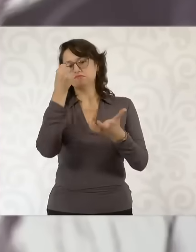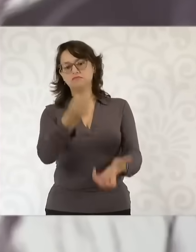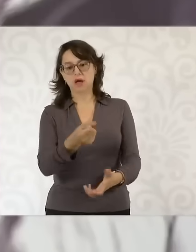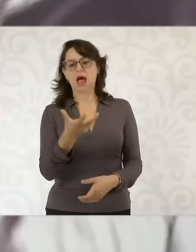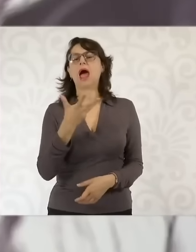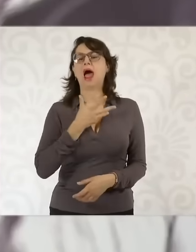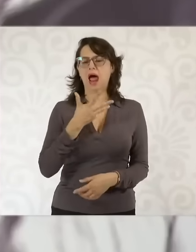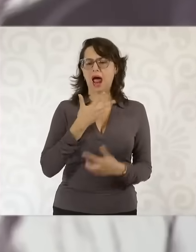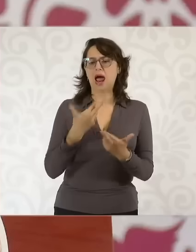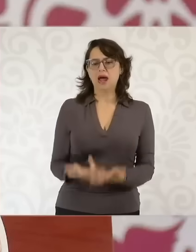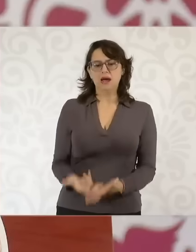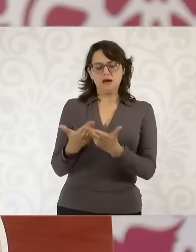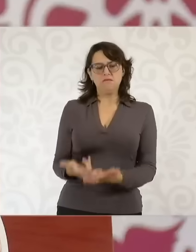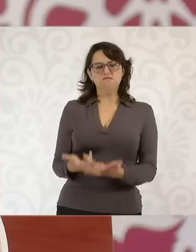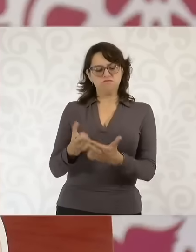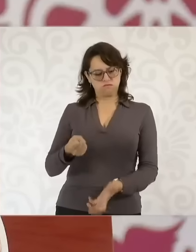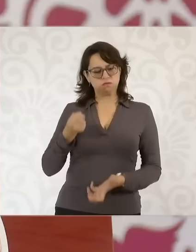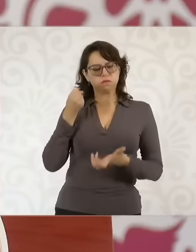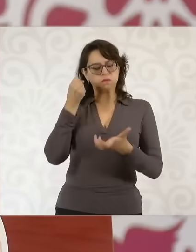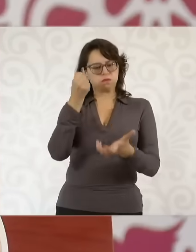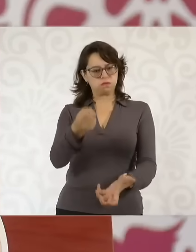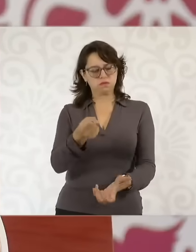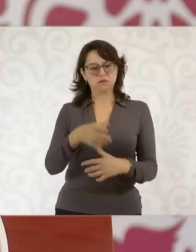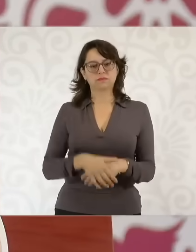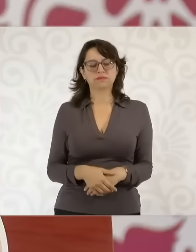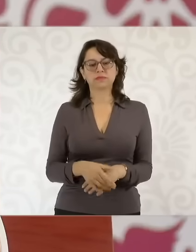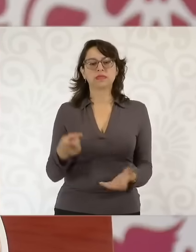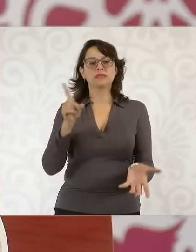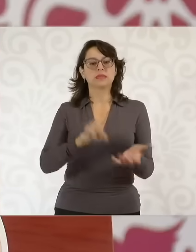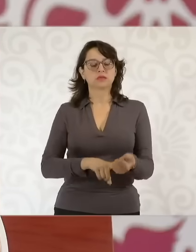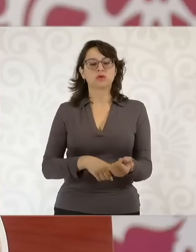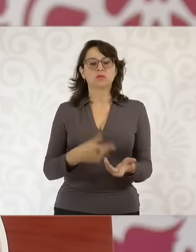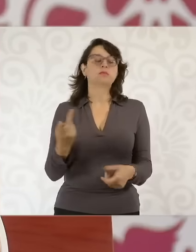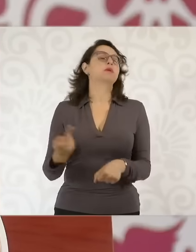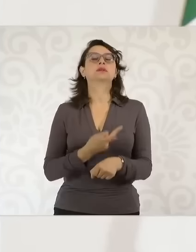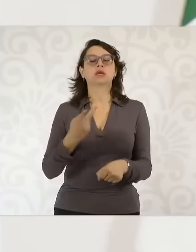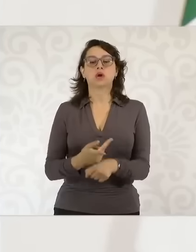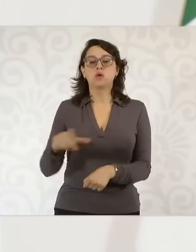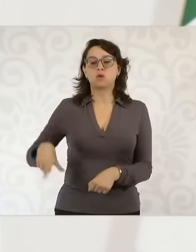pues atractivo para el financiamiento y además contará con garantía del gobierno federal. lo que